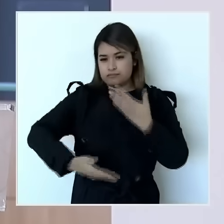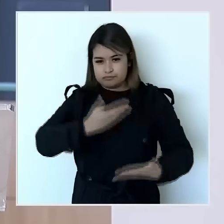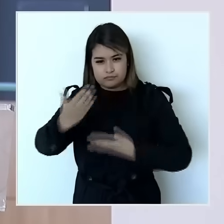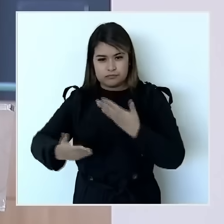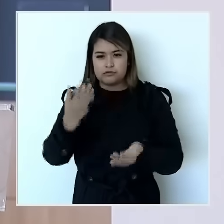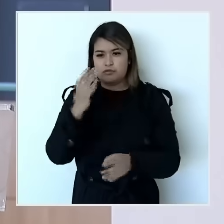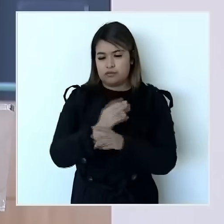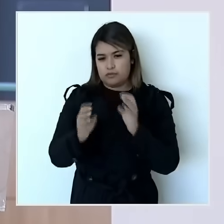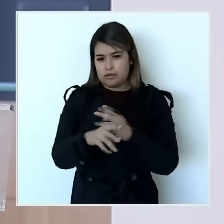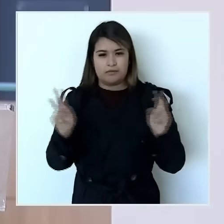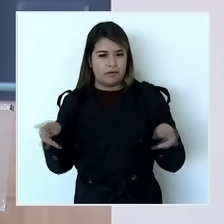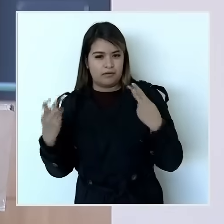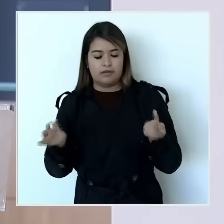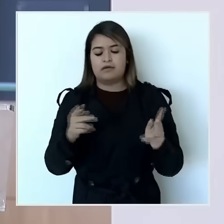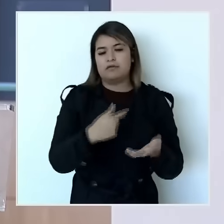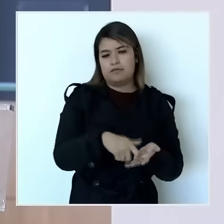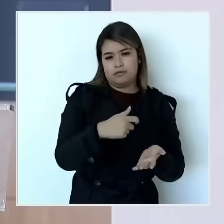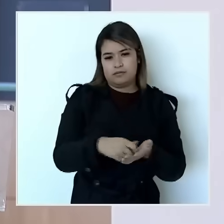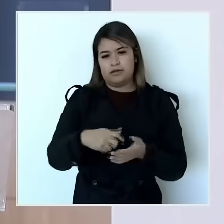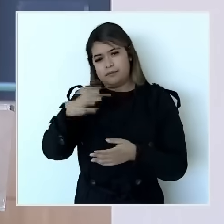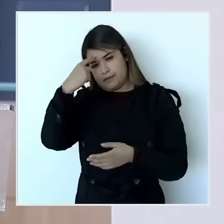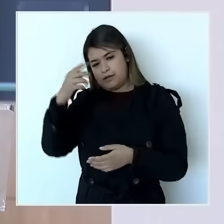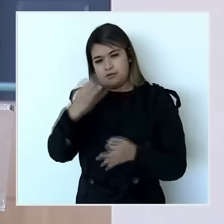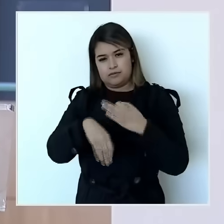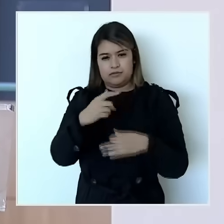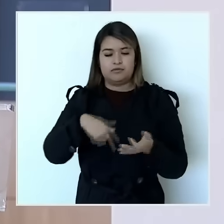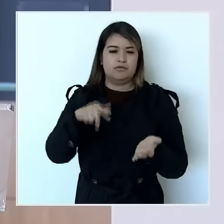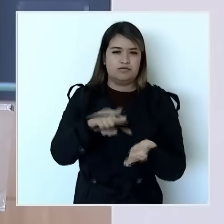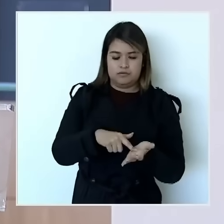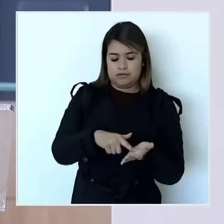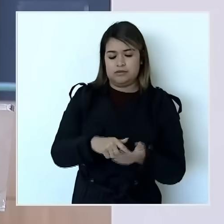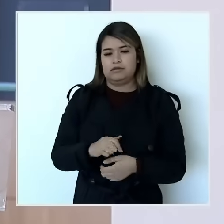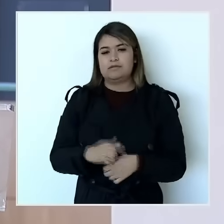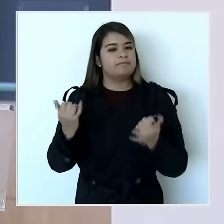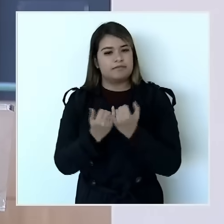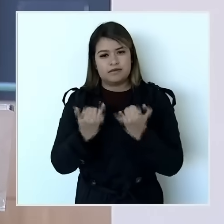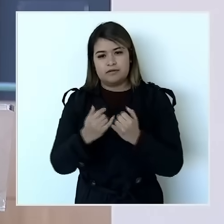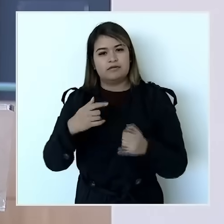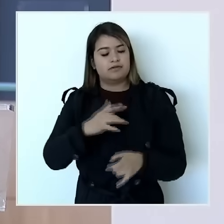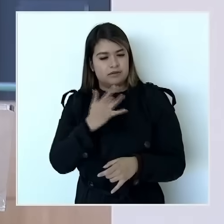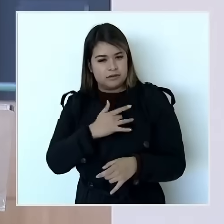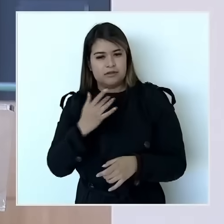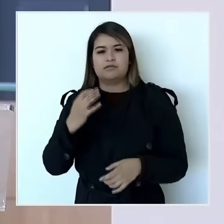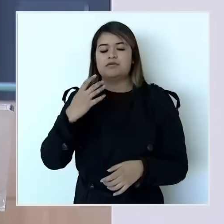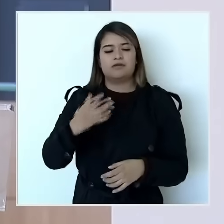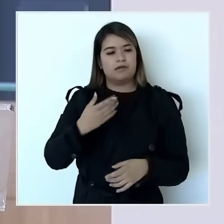manera simultánea, con lo que se escala también la capacidad operativa y de movilidad de carga